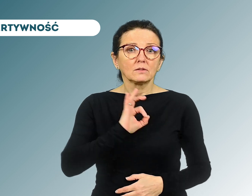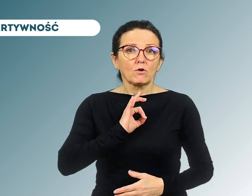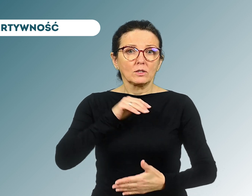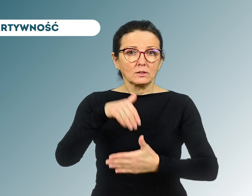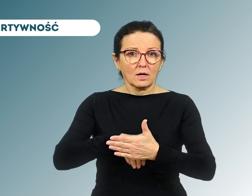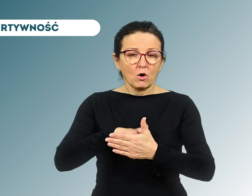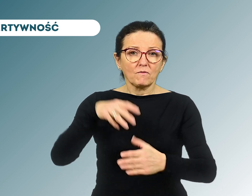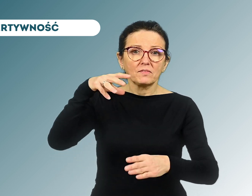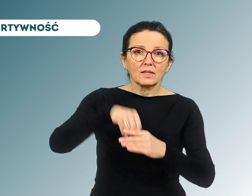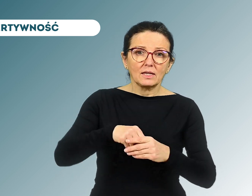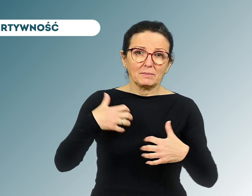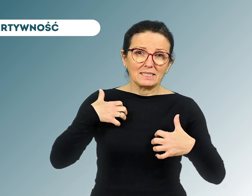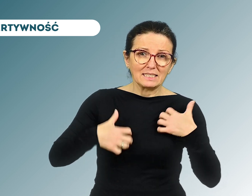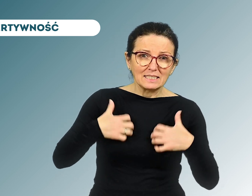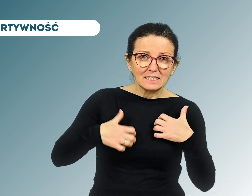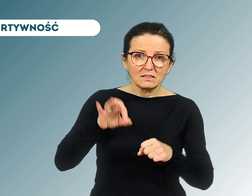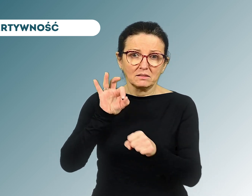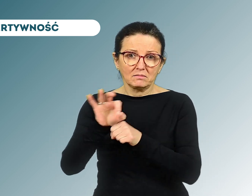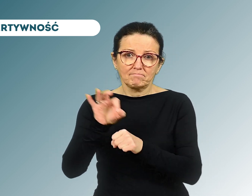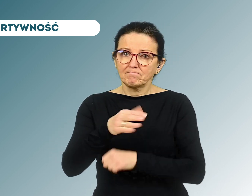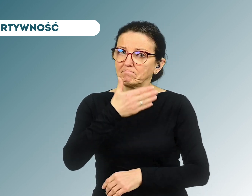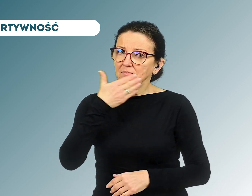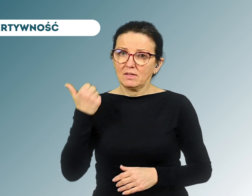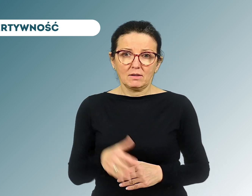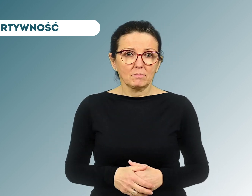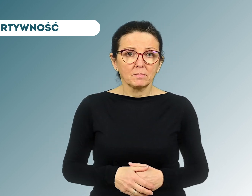nie ma w jego wypowiedzi zachowań agresywnych i przemocowych.